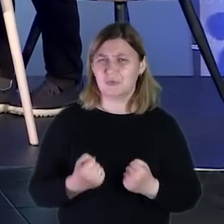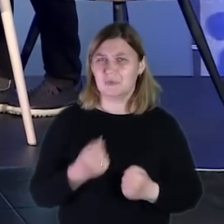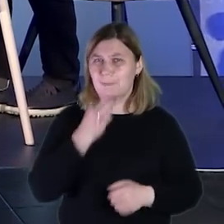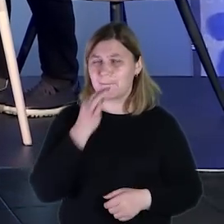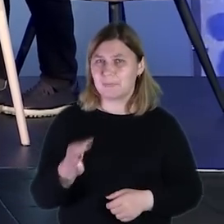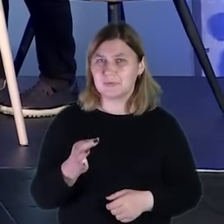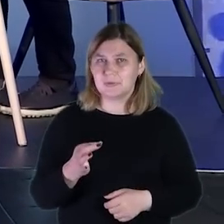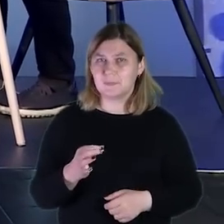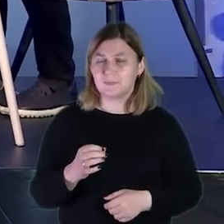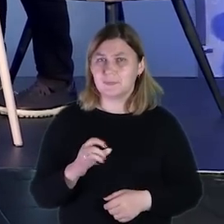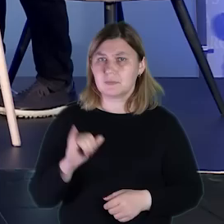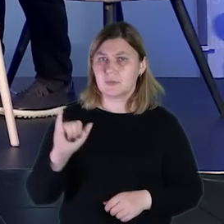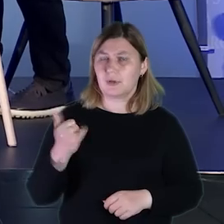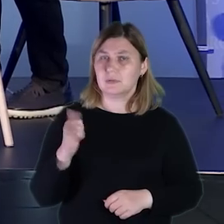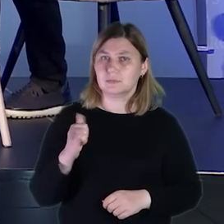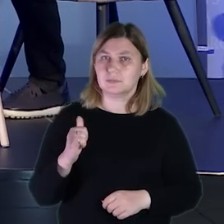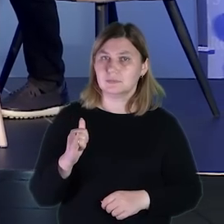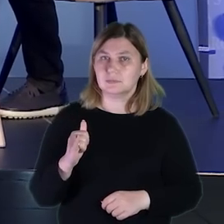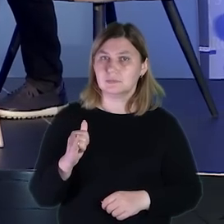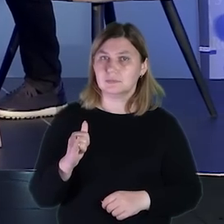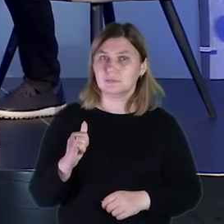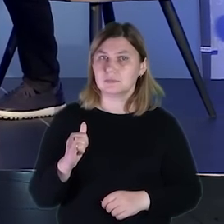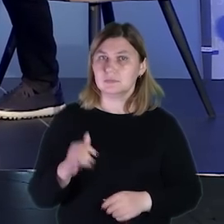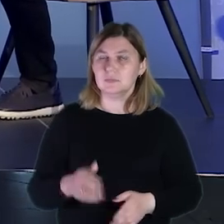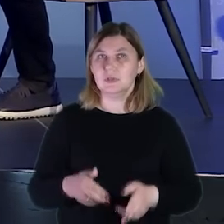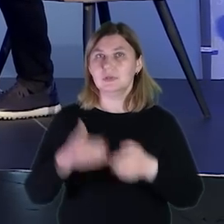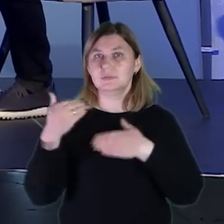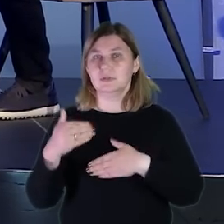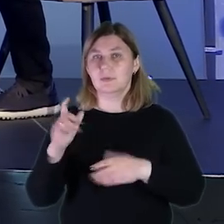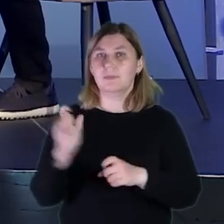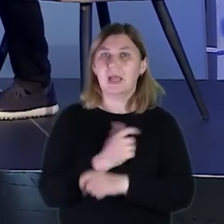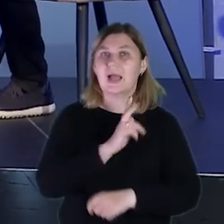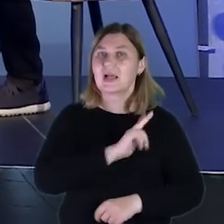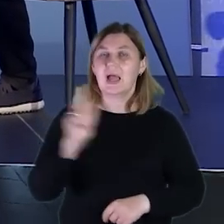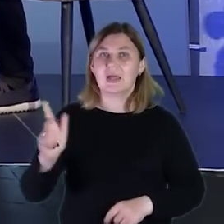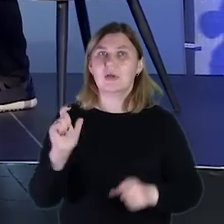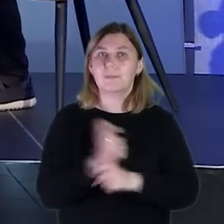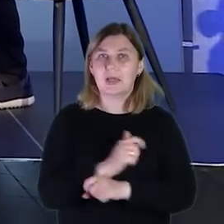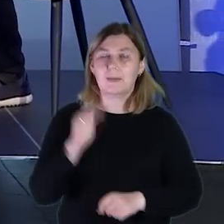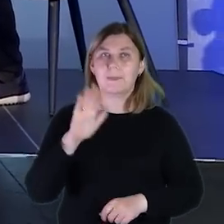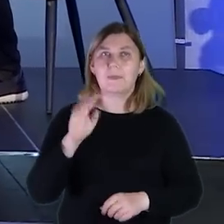bo jakbyśmy cofnęli się do teorii państwa, każde państwo powinno mieć własne terytorium,